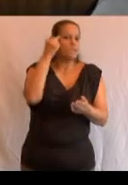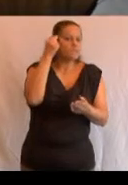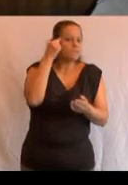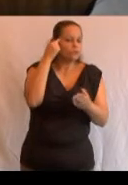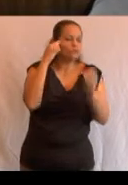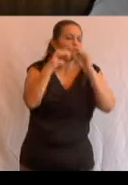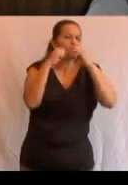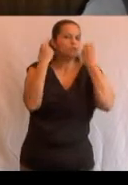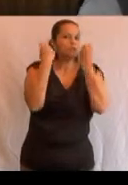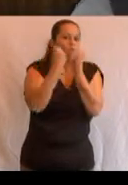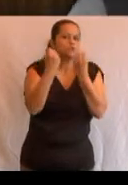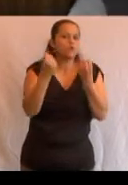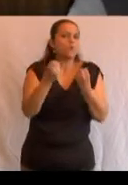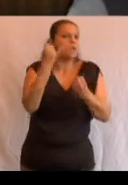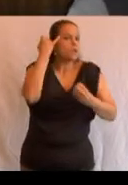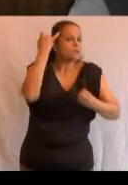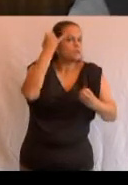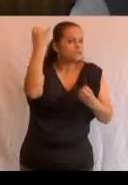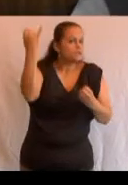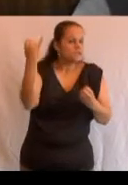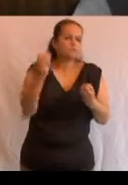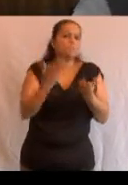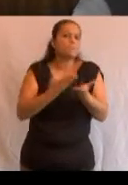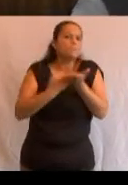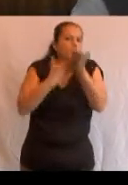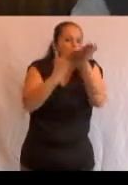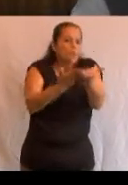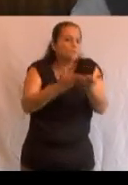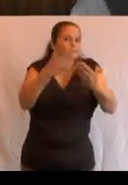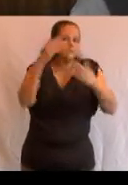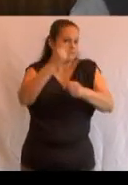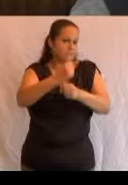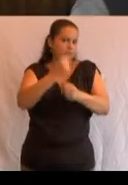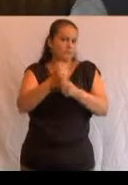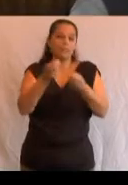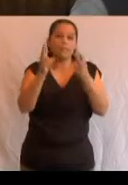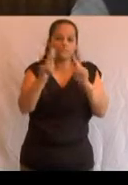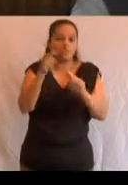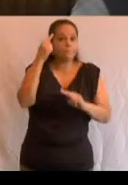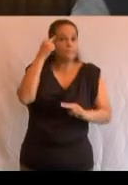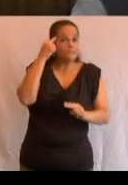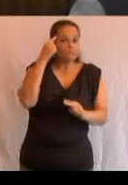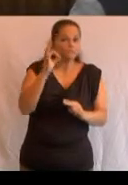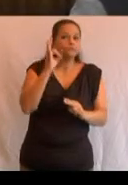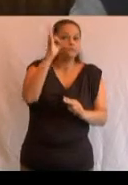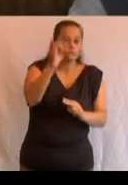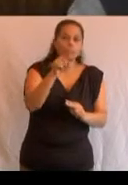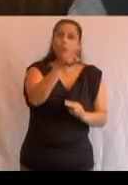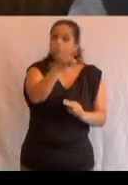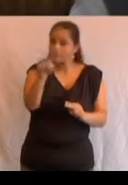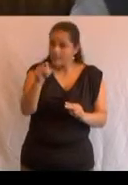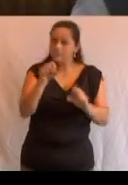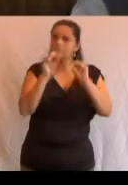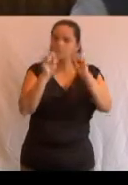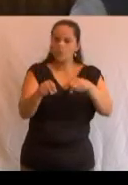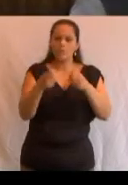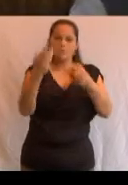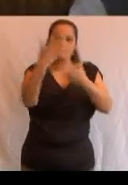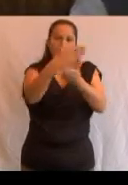socialización de principios ideológicos o de propuesta electoral de trabajo, porque no pensar también que ustedes pueden ser parte activa del